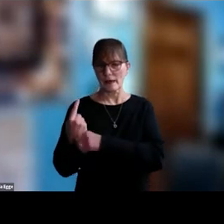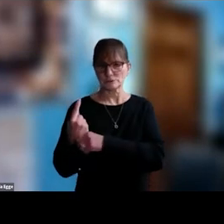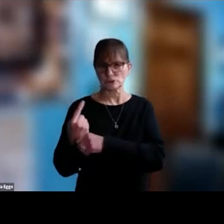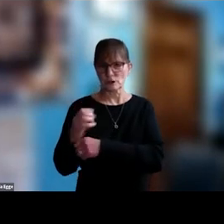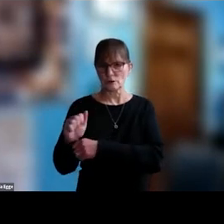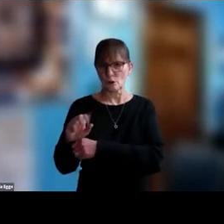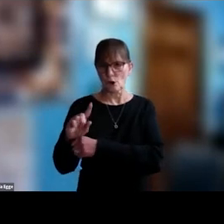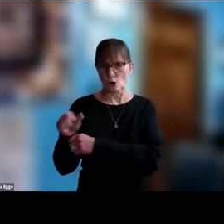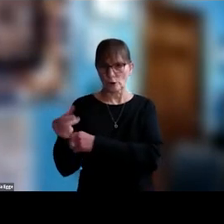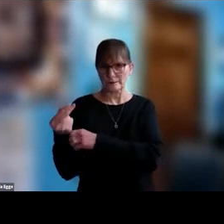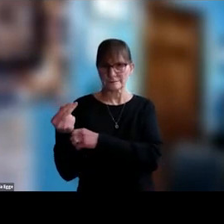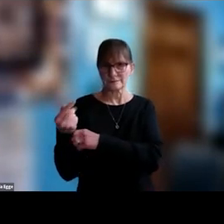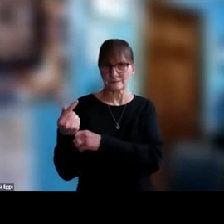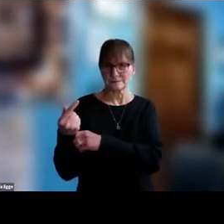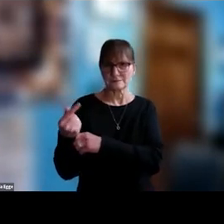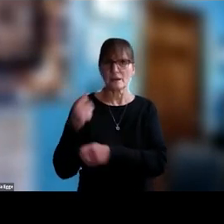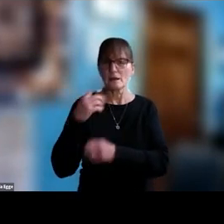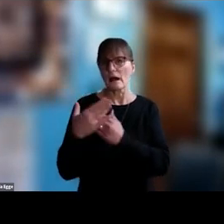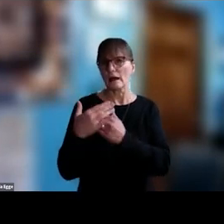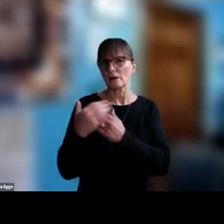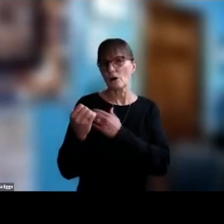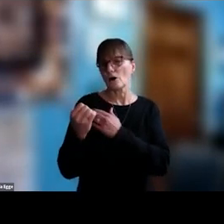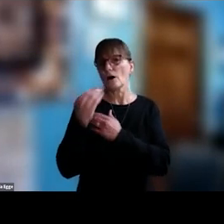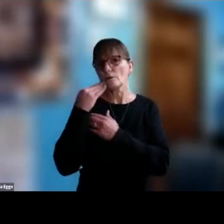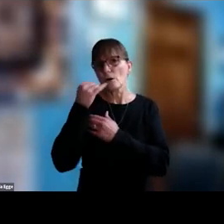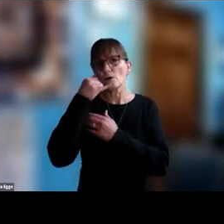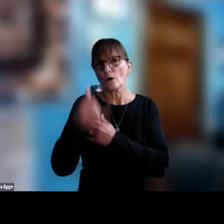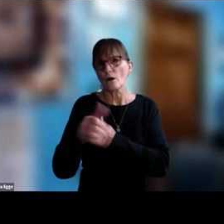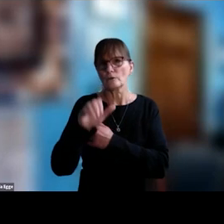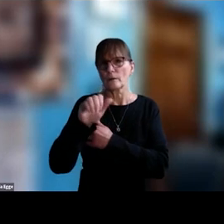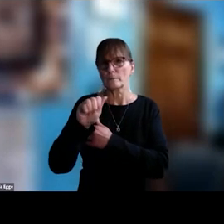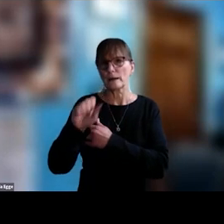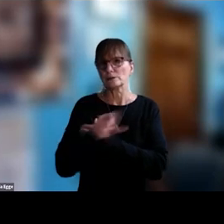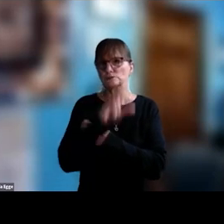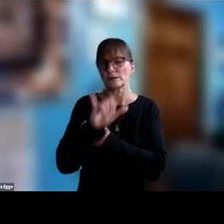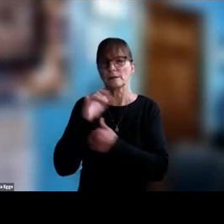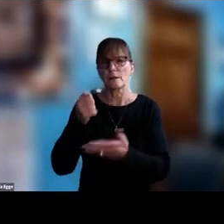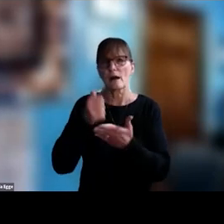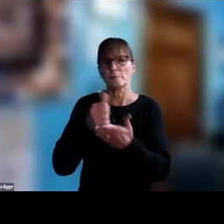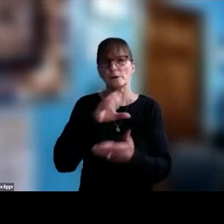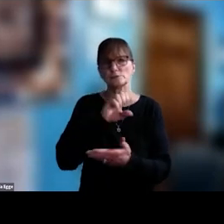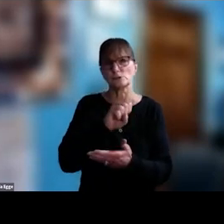y recibí una llamada de Ashley quién me preguntó si necesitaba ayuda con mi seguridad social para discapacitados